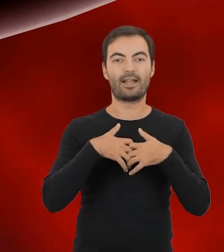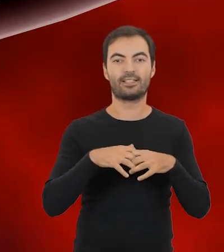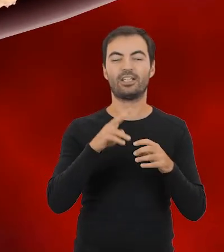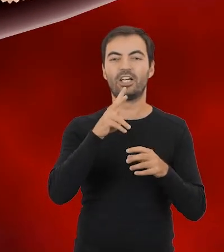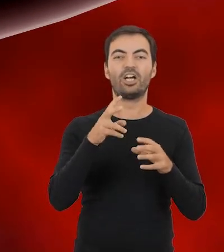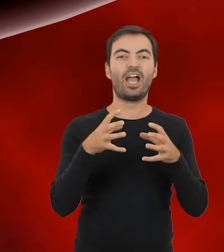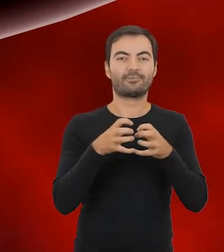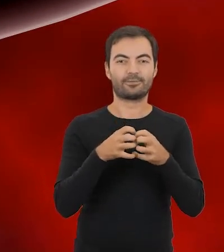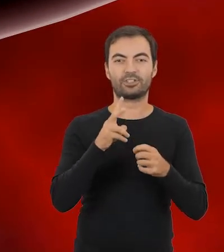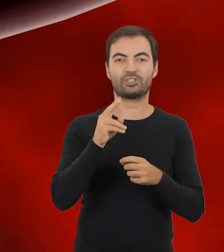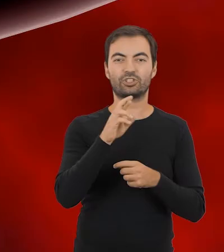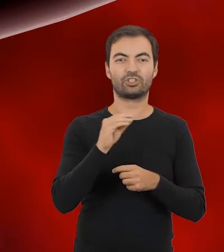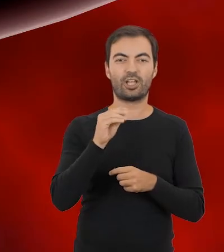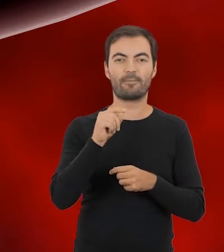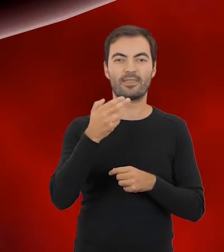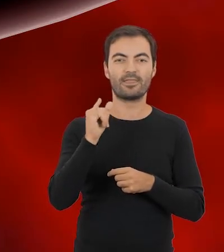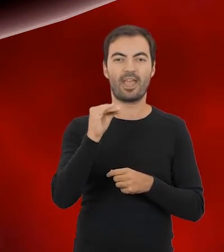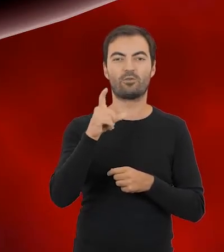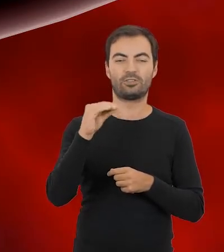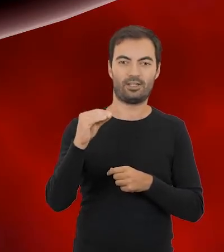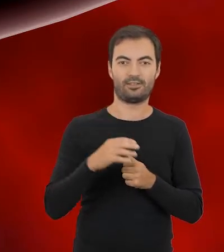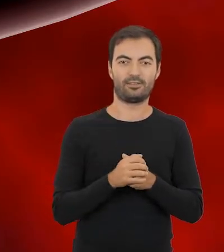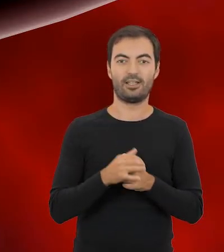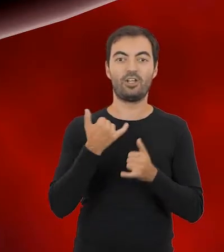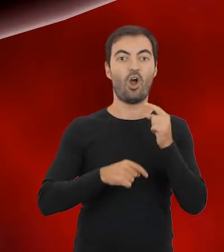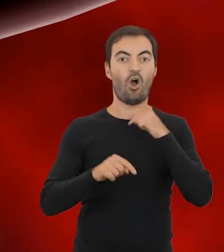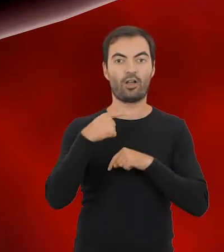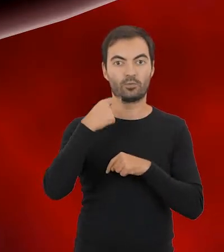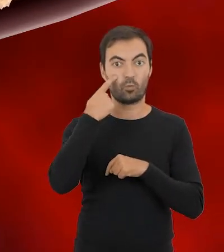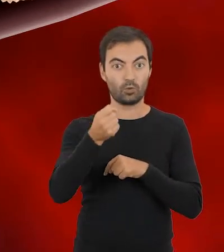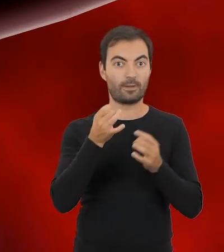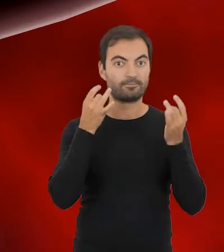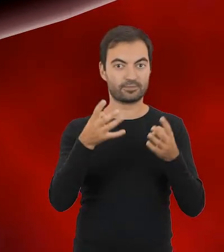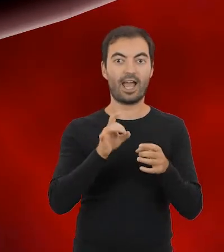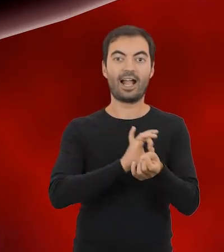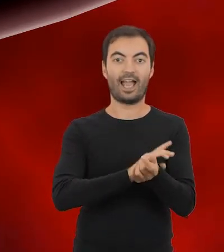Gdy organizm wykryje uszkodzenie, a krew zacznie mieć kontakt z tlenem atmosferycznym